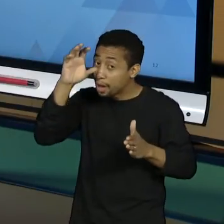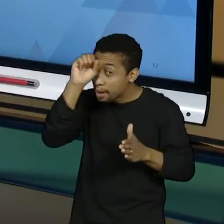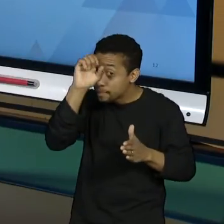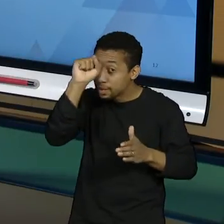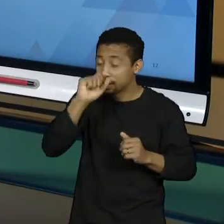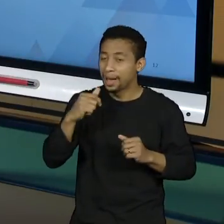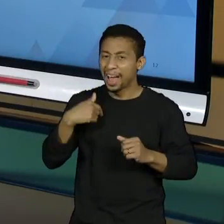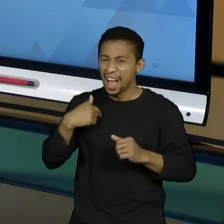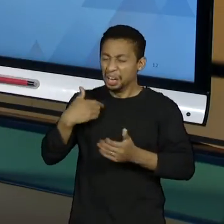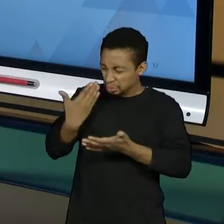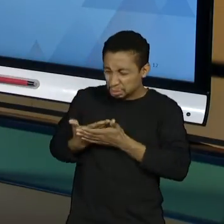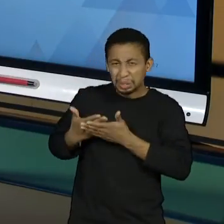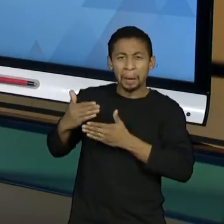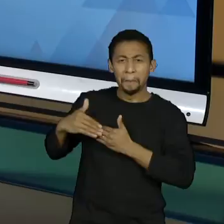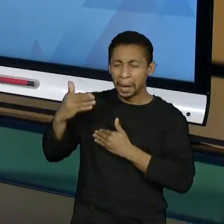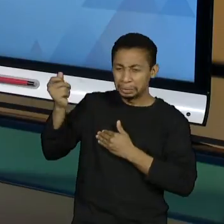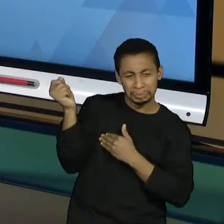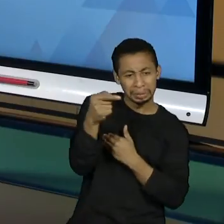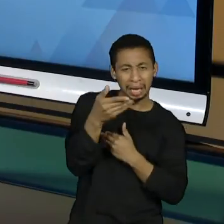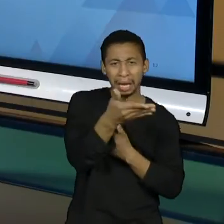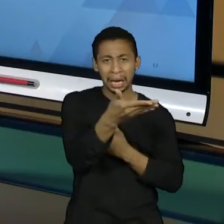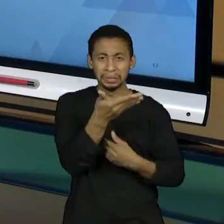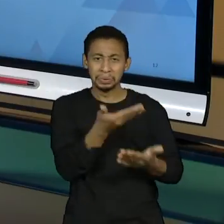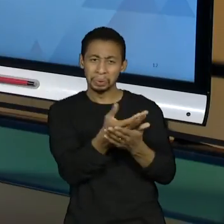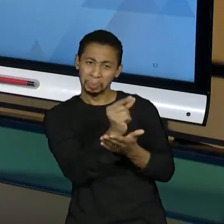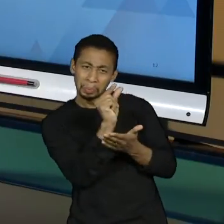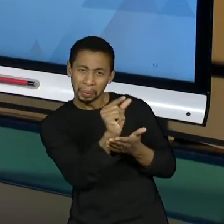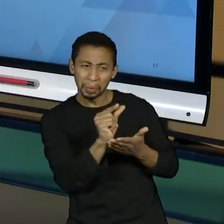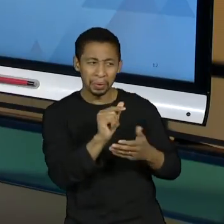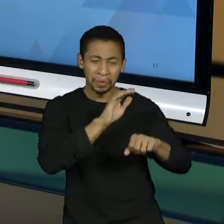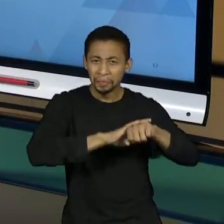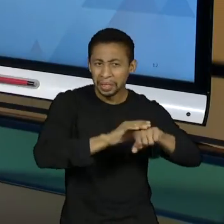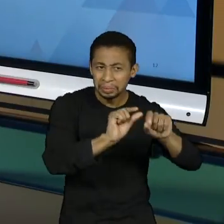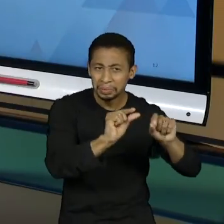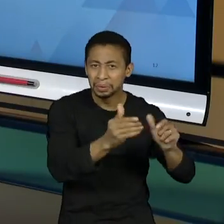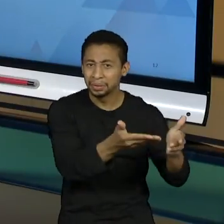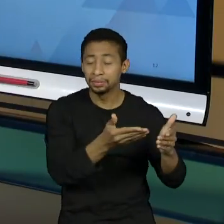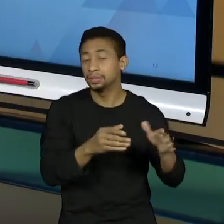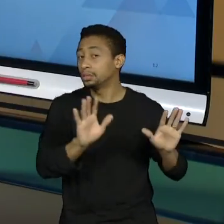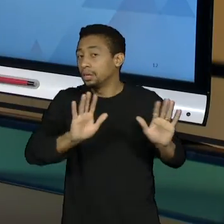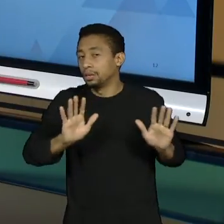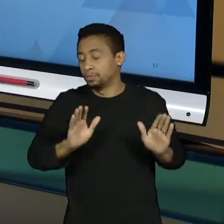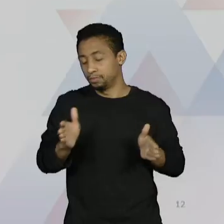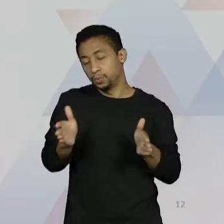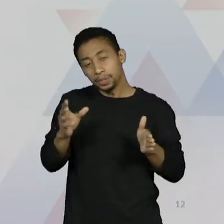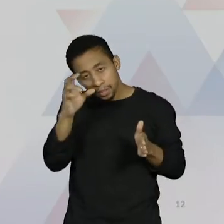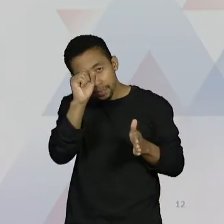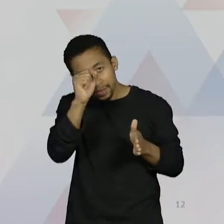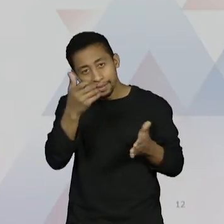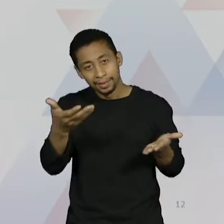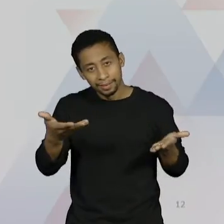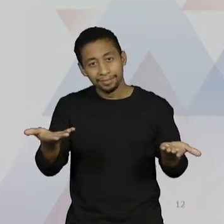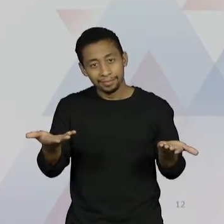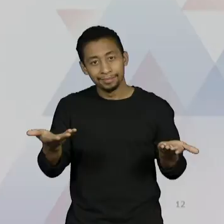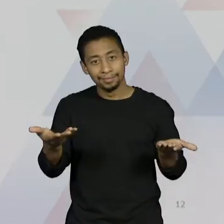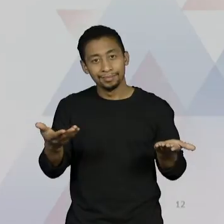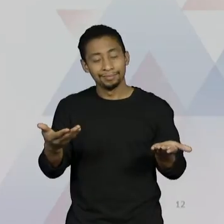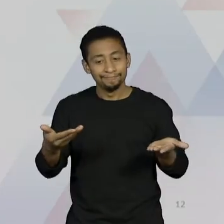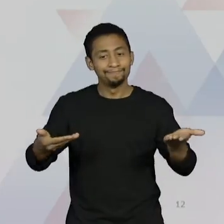TRABALHOU MAIS", PODE ATÉ... ISSO É ALGO PARA SE CRESCER. MAS, AGORA, EU ACHO QUE É HORA DE APRENDER. "PROCUREM APRENDER COM OS ERROS", DE